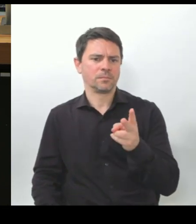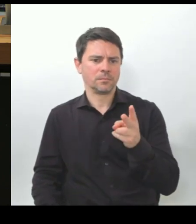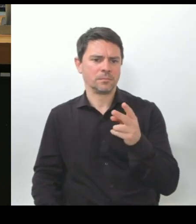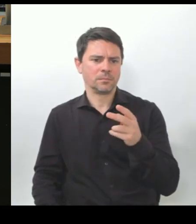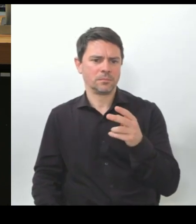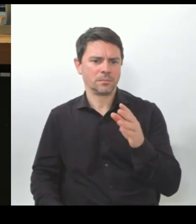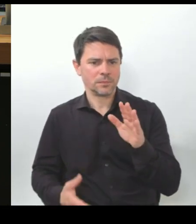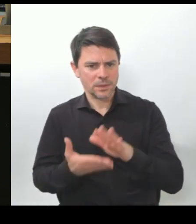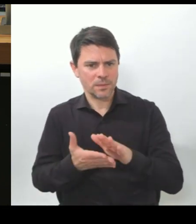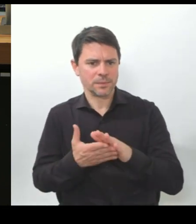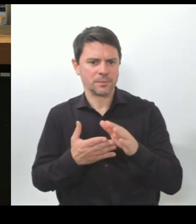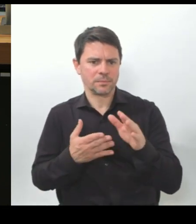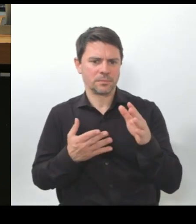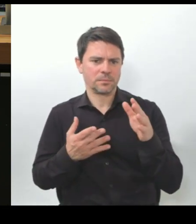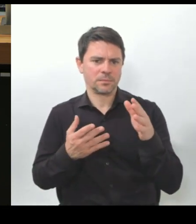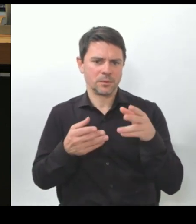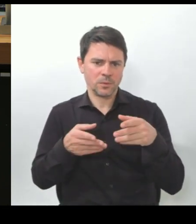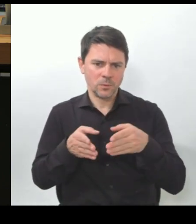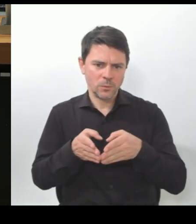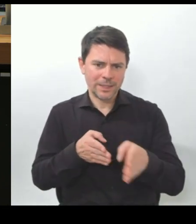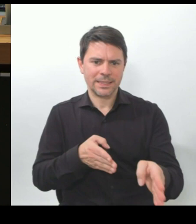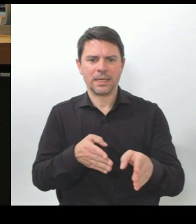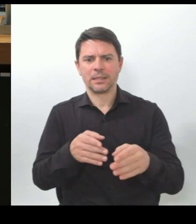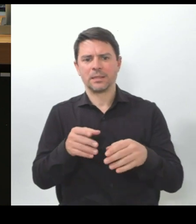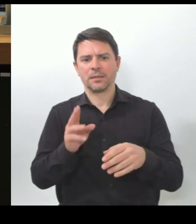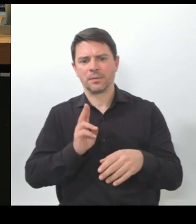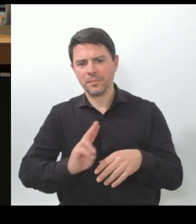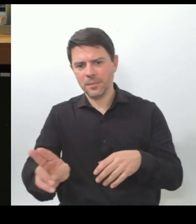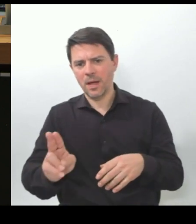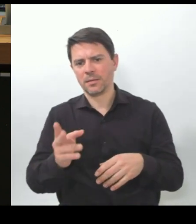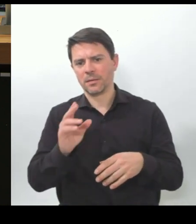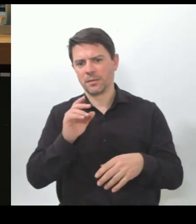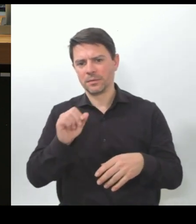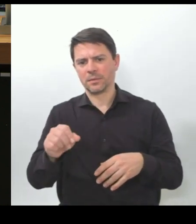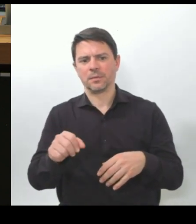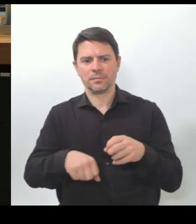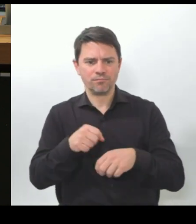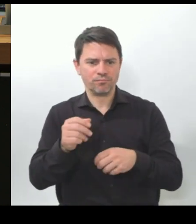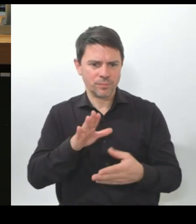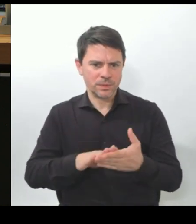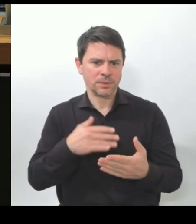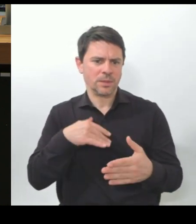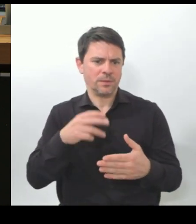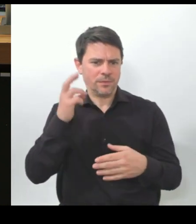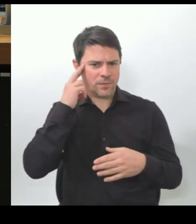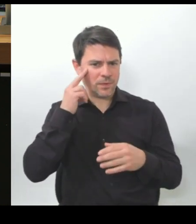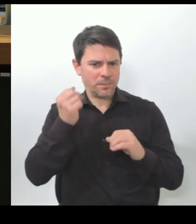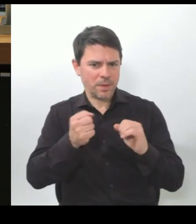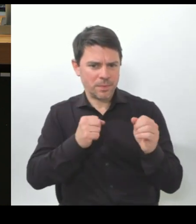Und dafür wurden wir lange Zeit belächelt. Ja, schien TV ohne Nahverkehrs Tangente Alles sehr nett, aber